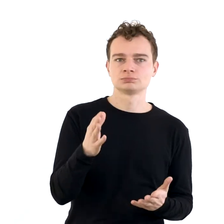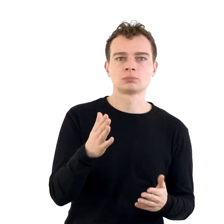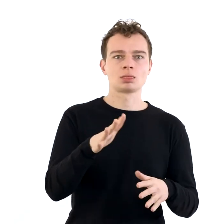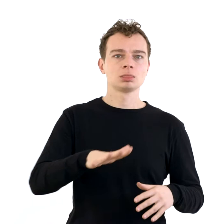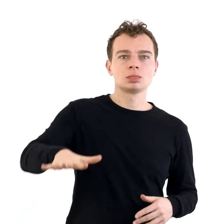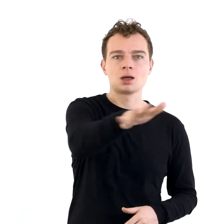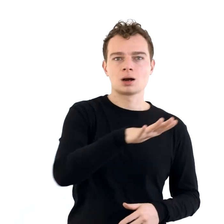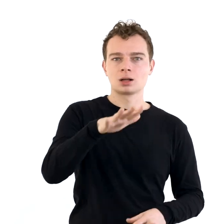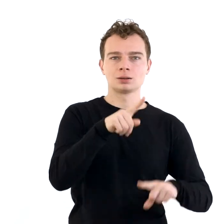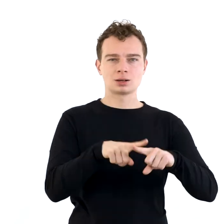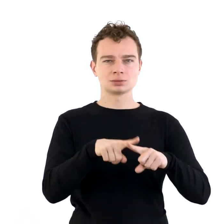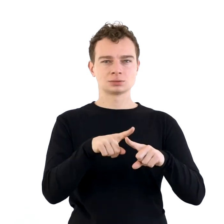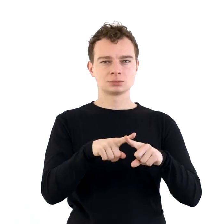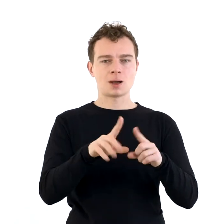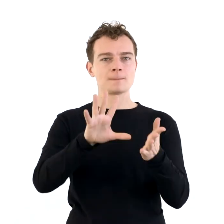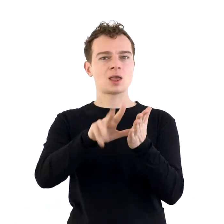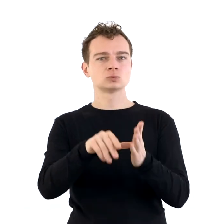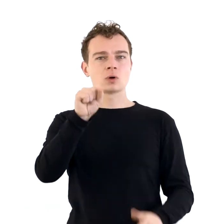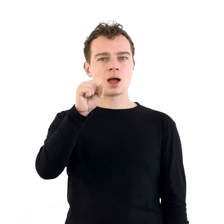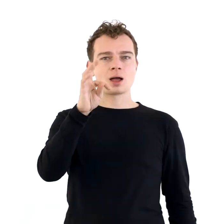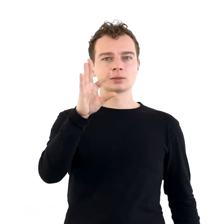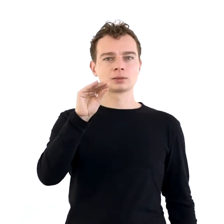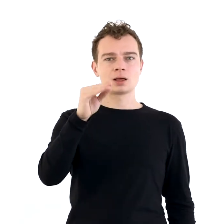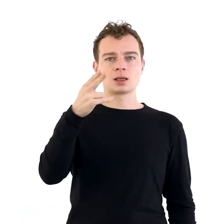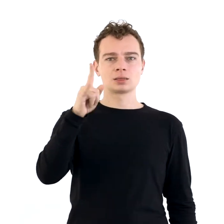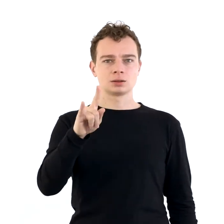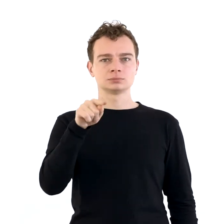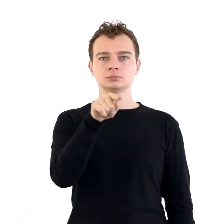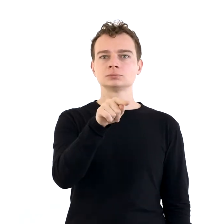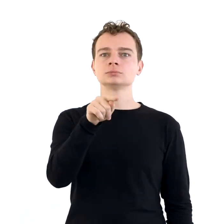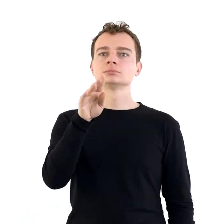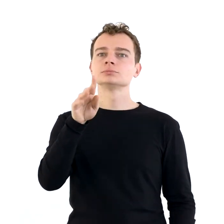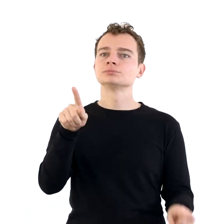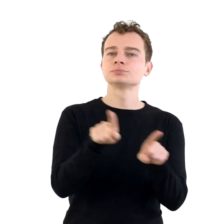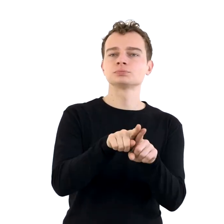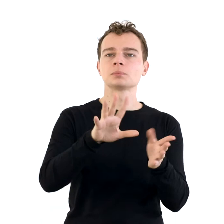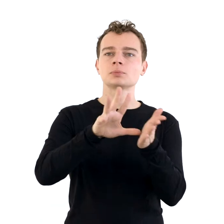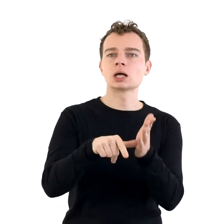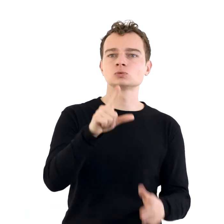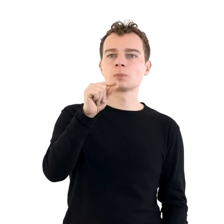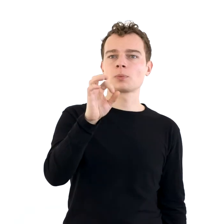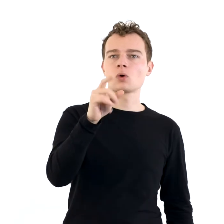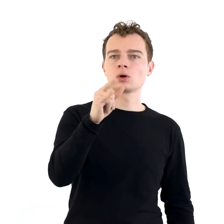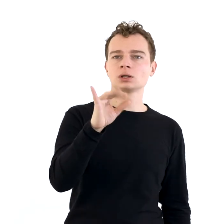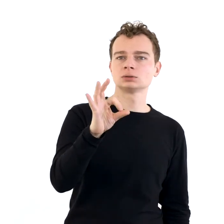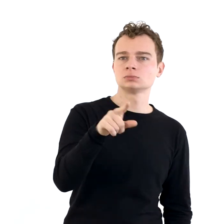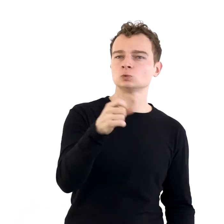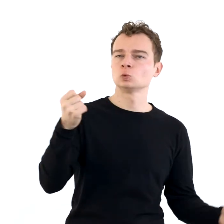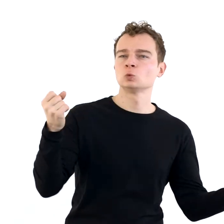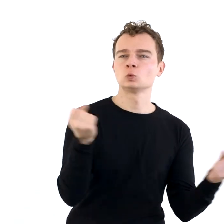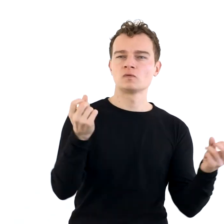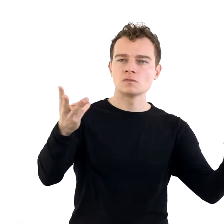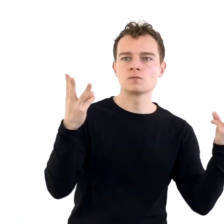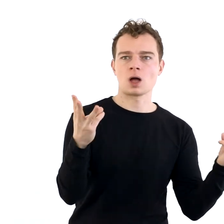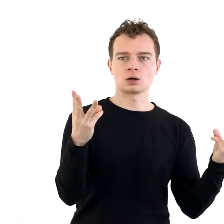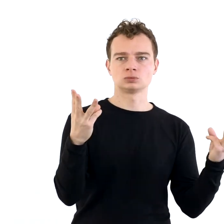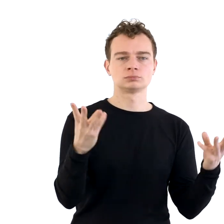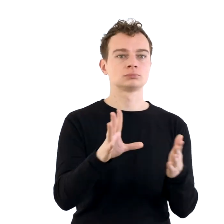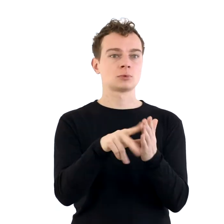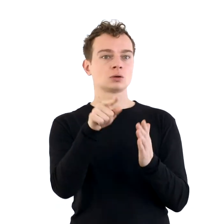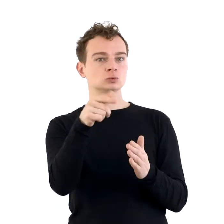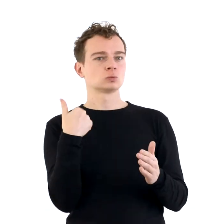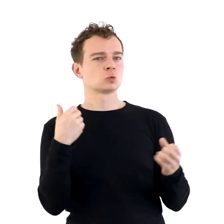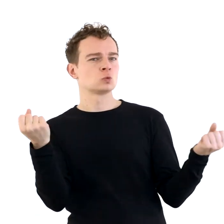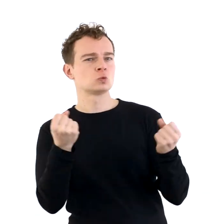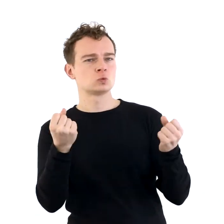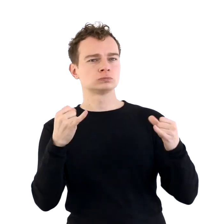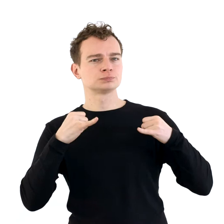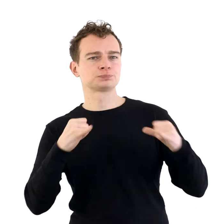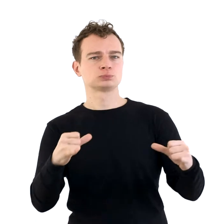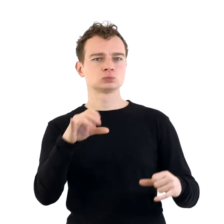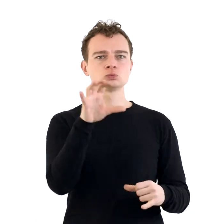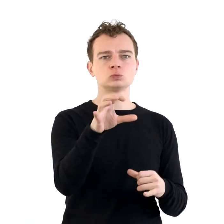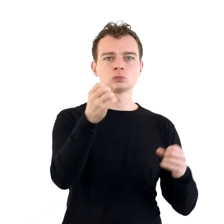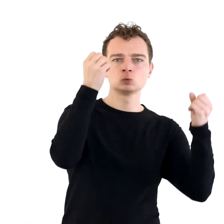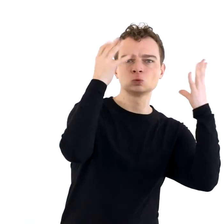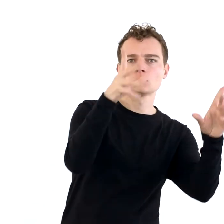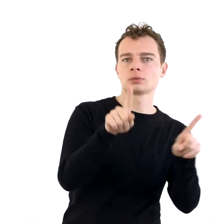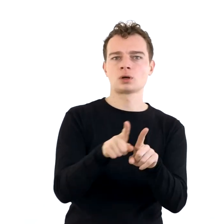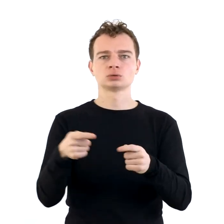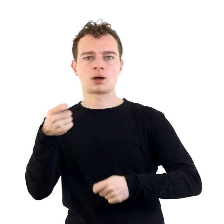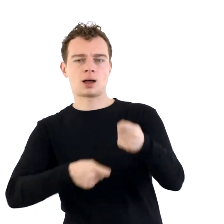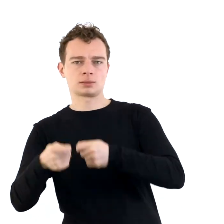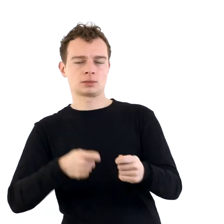w którym silnie zaznaczyła się potęga kulturalna i handlowa Aten jako najważniejszego miasta – polis w Grecji.